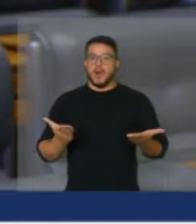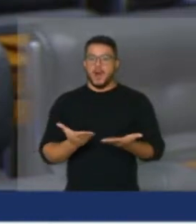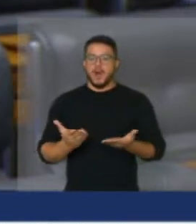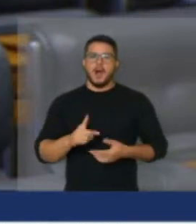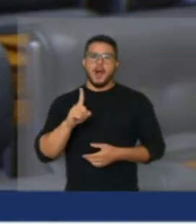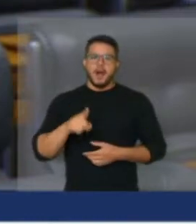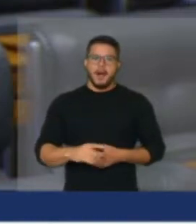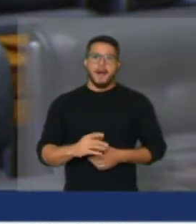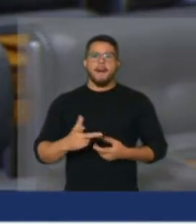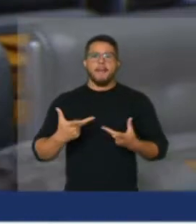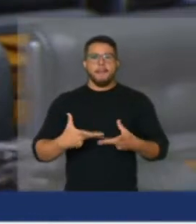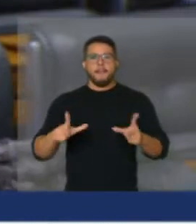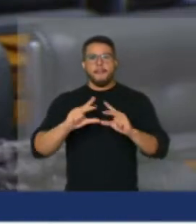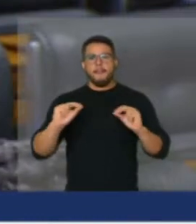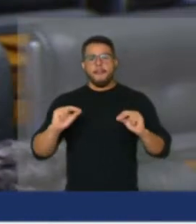OBRIGADO. DEPUTADO JOSÉAIRTON